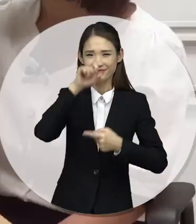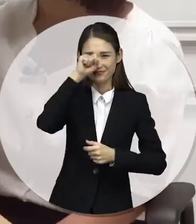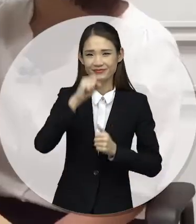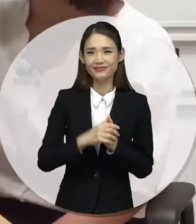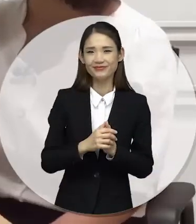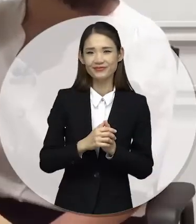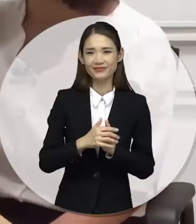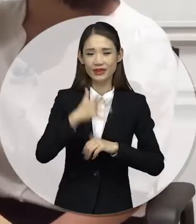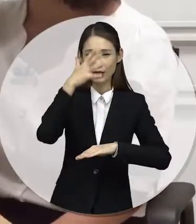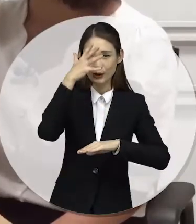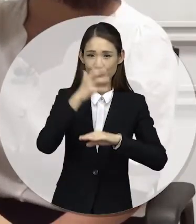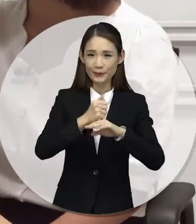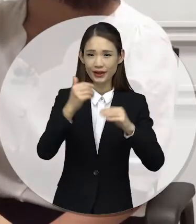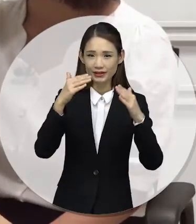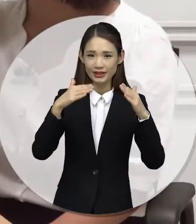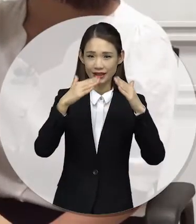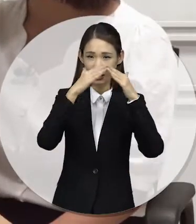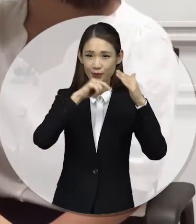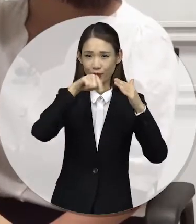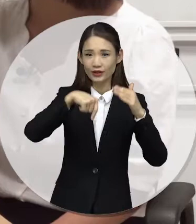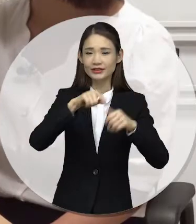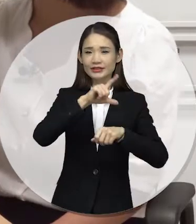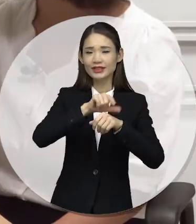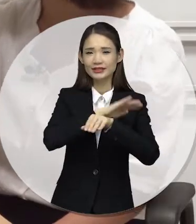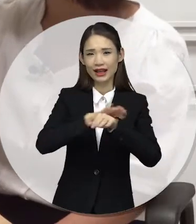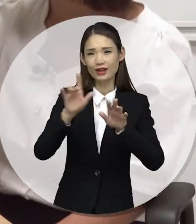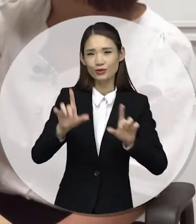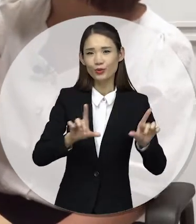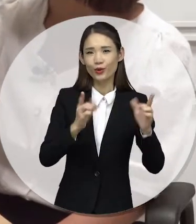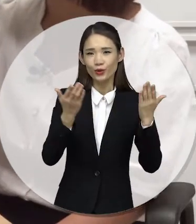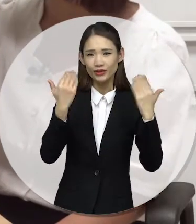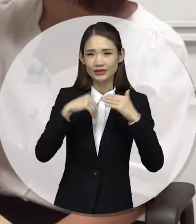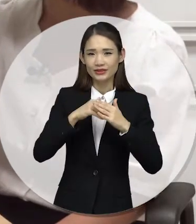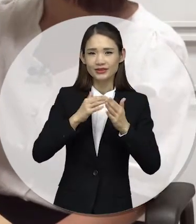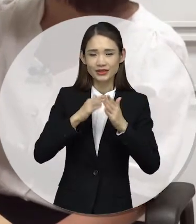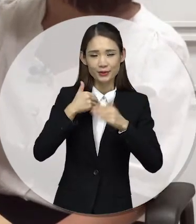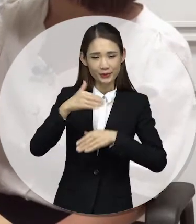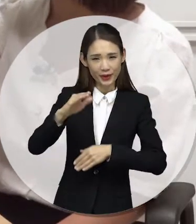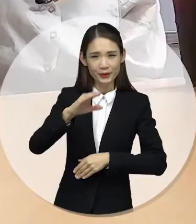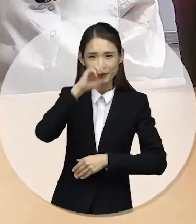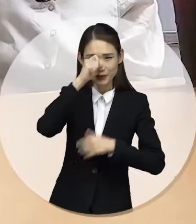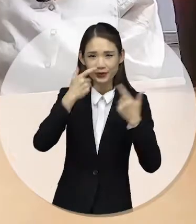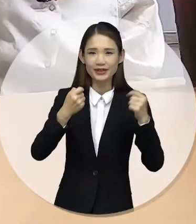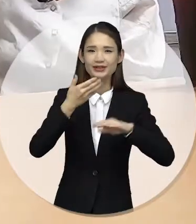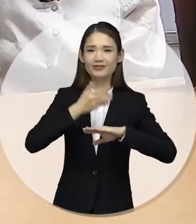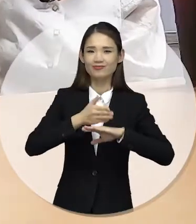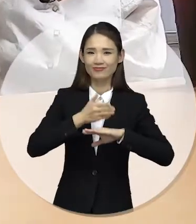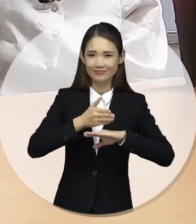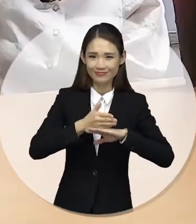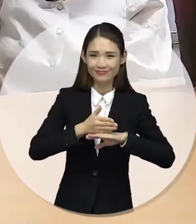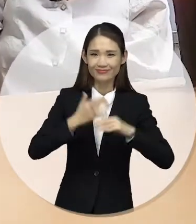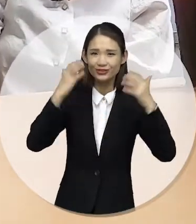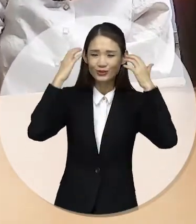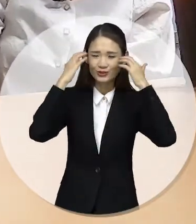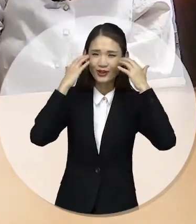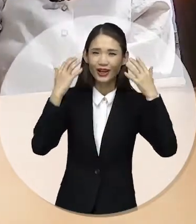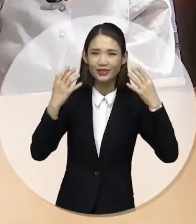선생님 : 네, 마지막 캠퍼스에서 시간 잘 보내시고, 돌아가시면 좋을 것 같아요. 김한솔 : 감사합니다. 선생님 : 네. 고생 많으셨어요. 김한솔 : 네. 감사합니다.